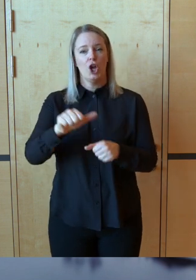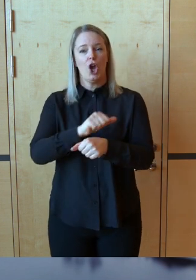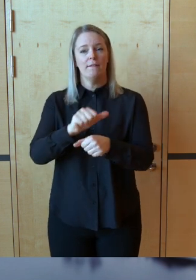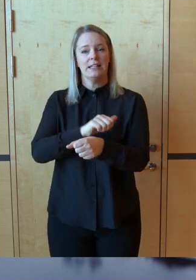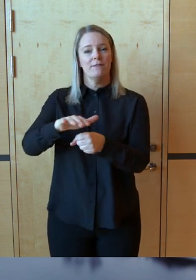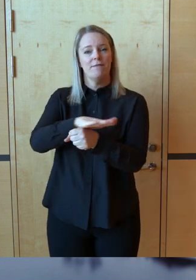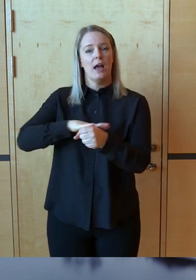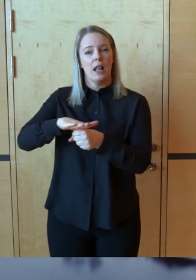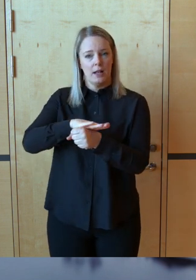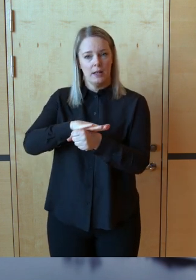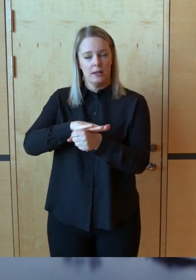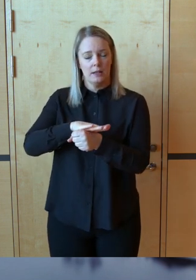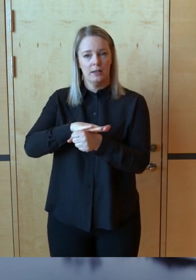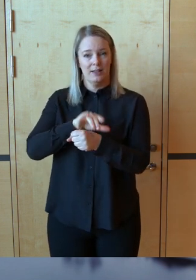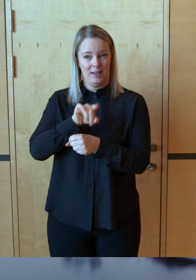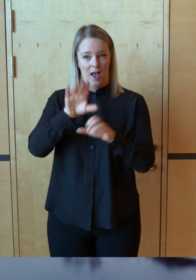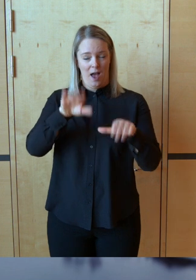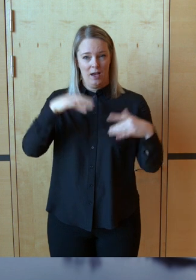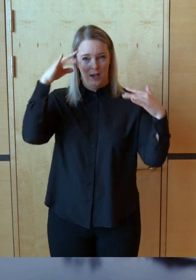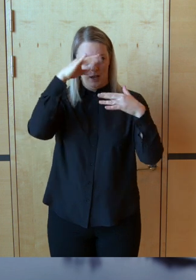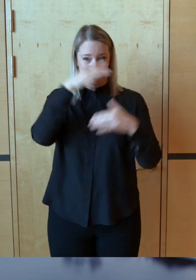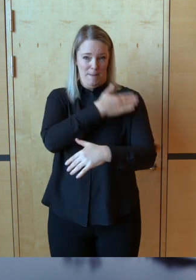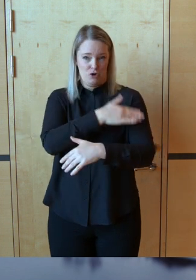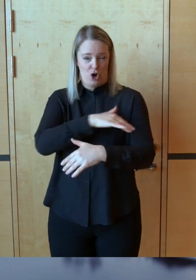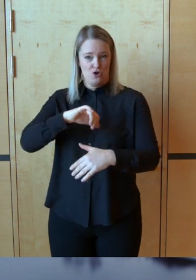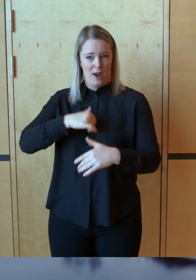En av frågetecken som Personalen har haft bla